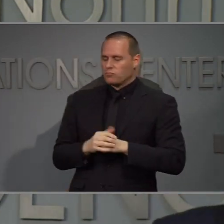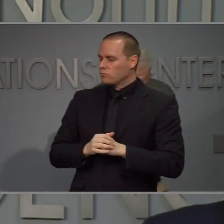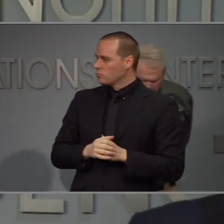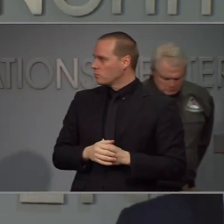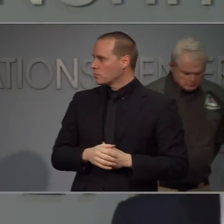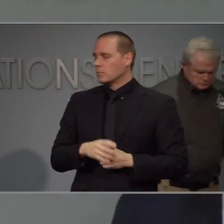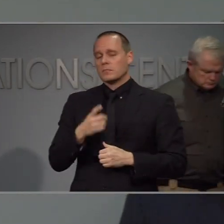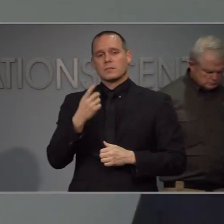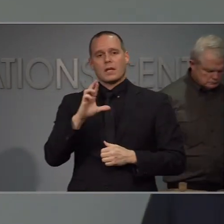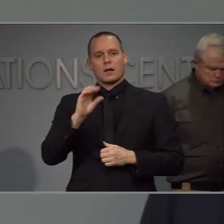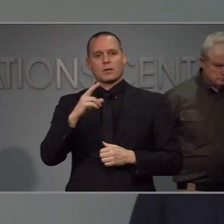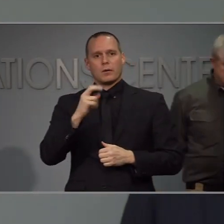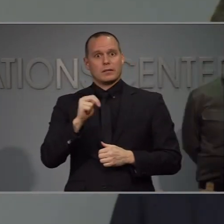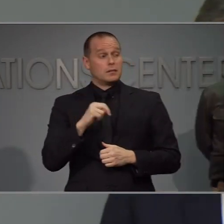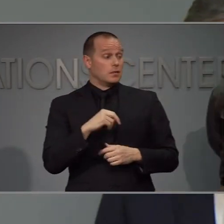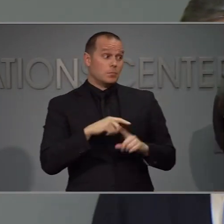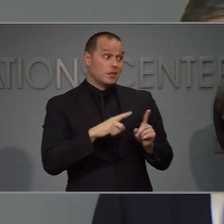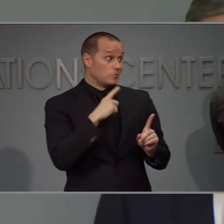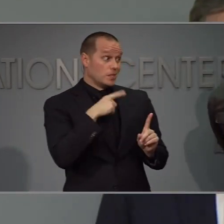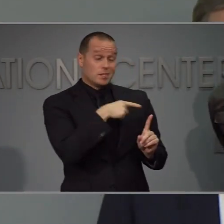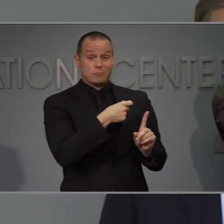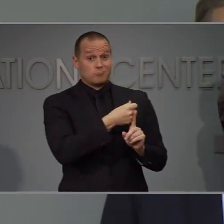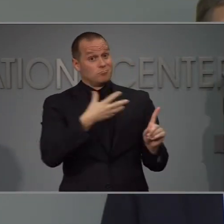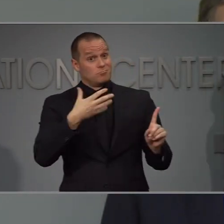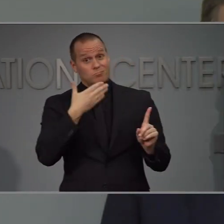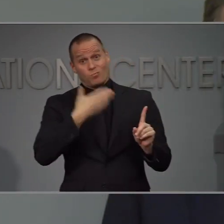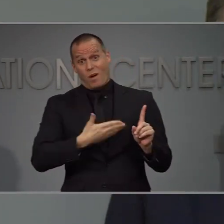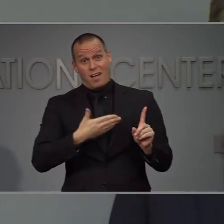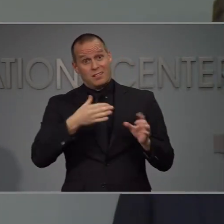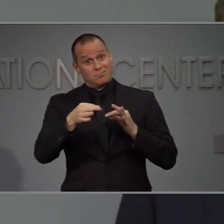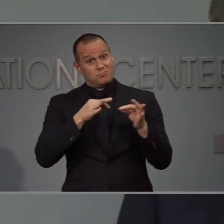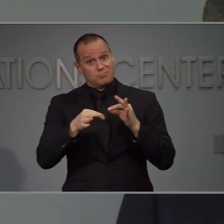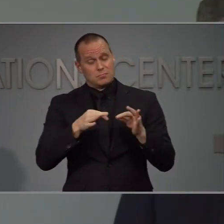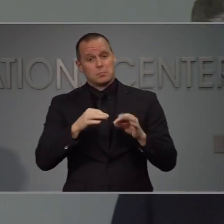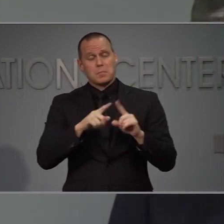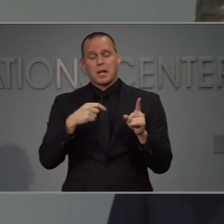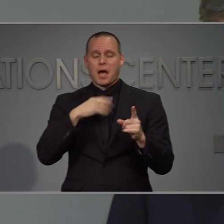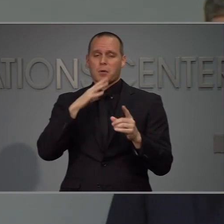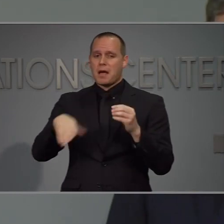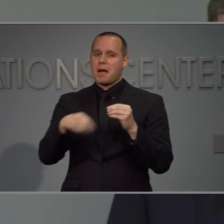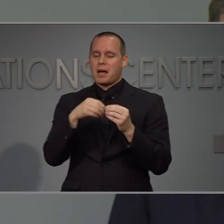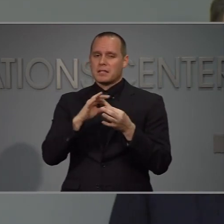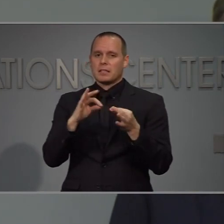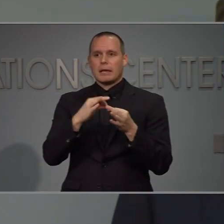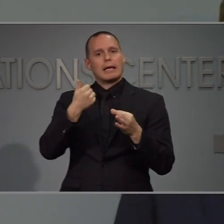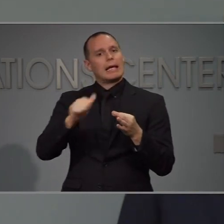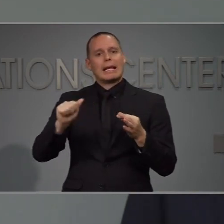al respecto.